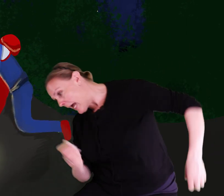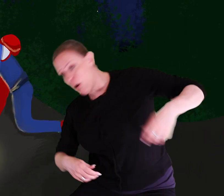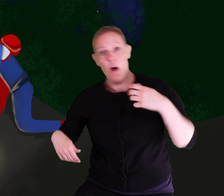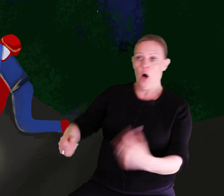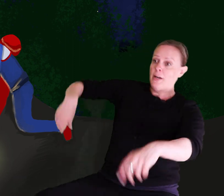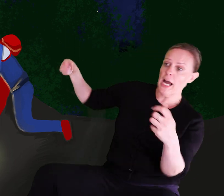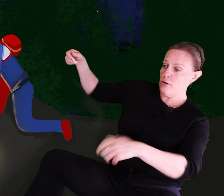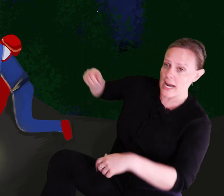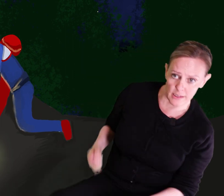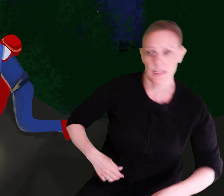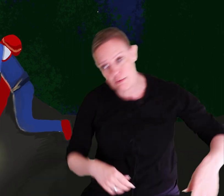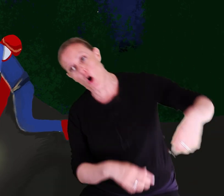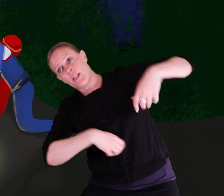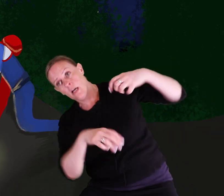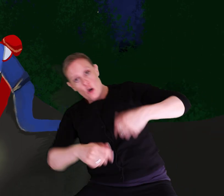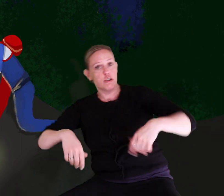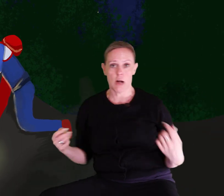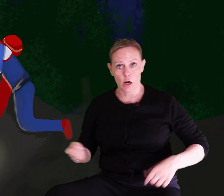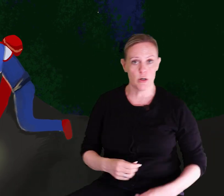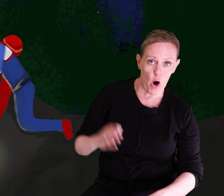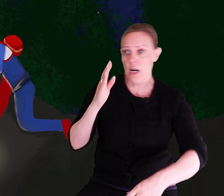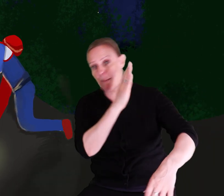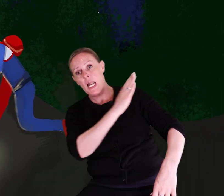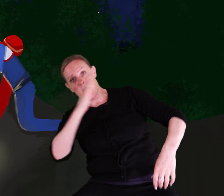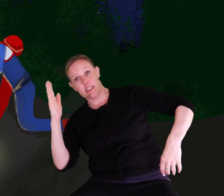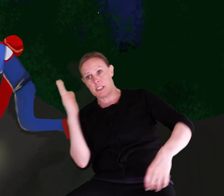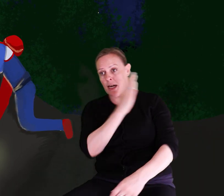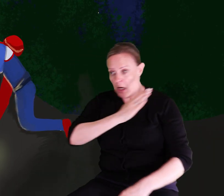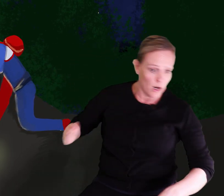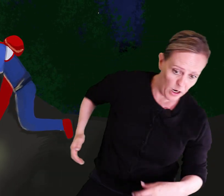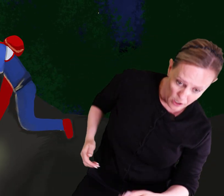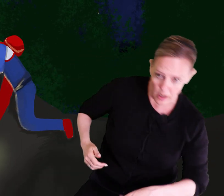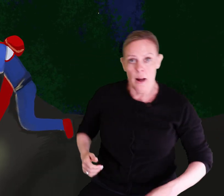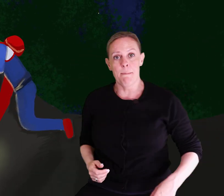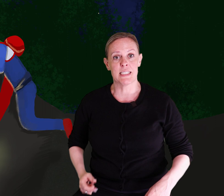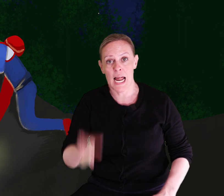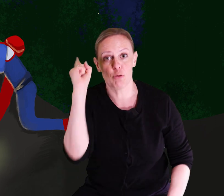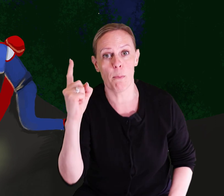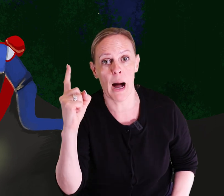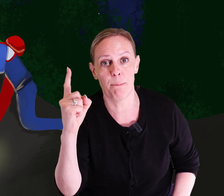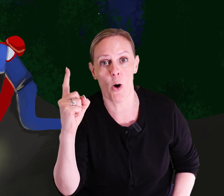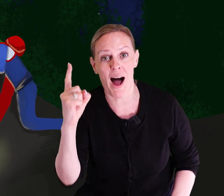nej... det här är ju jätte svårt hur skall han kunna hålla balansen men sen kommer han på